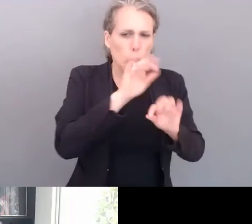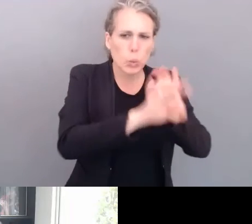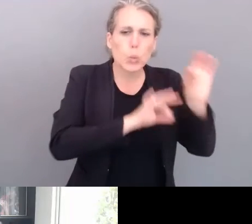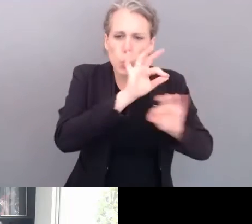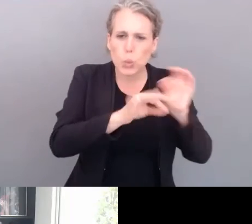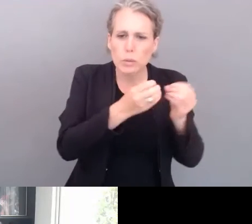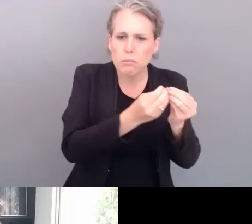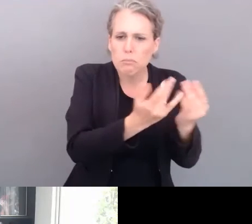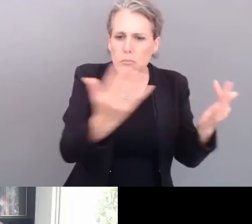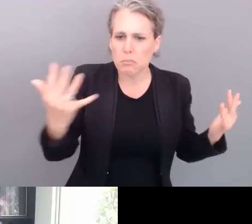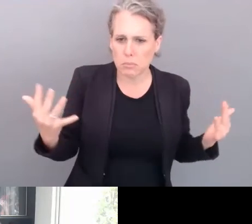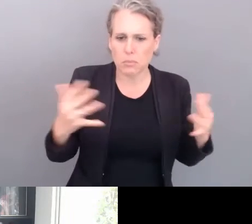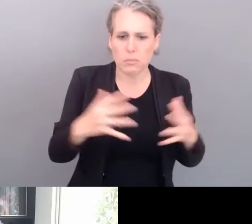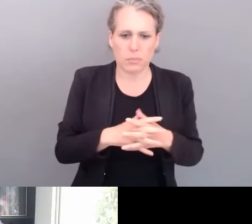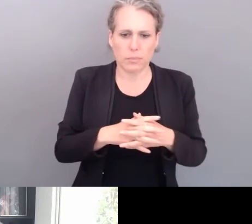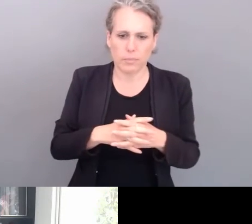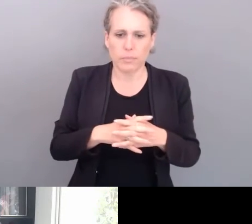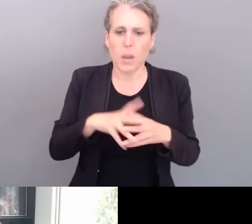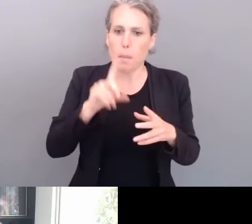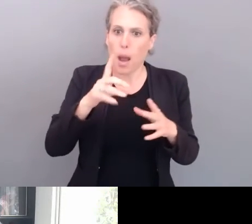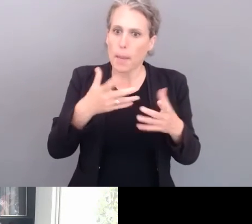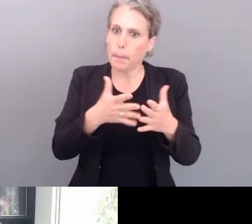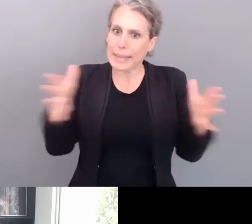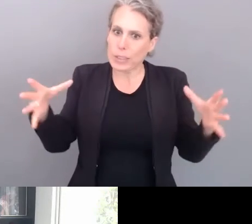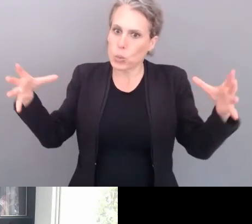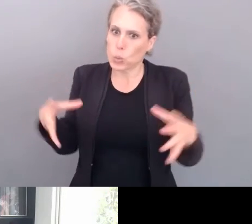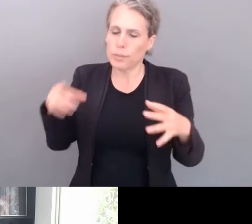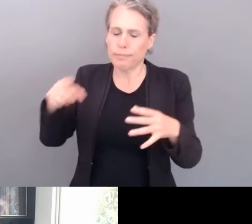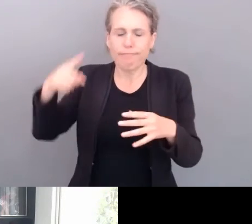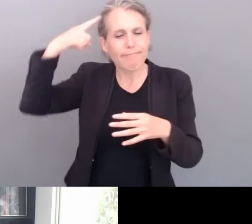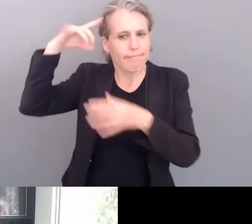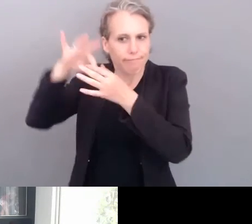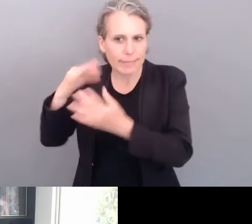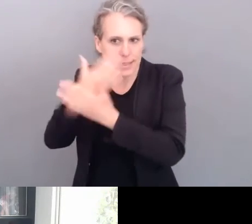de movimiento y todo lo que fue muy complicado para él, pero también recopilamos información de otros casos,